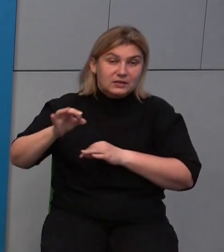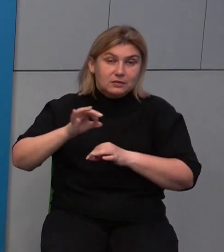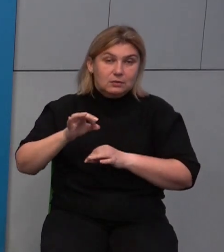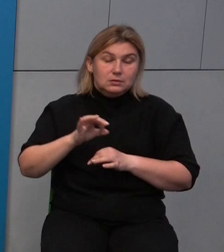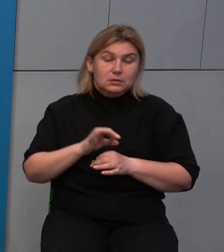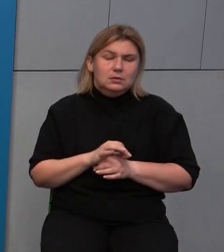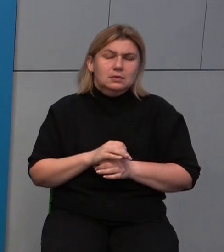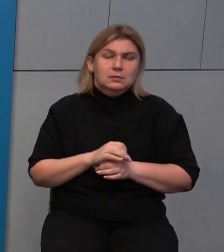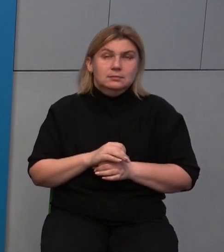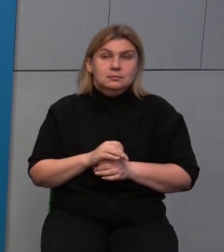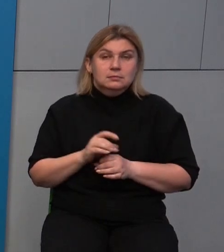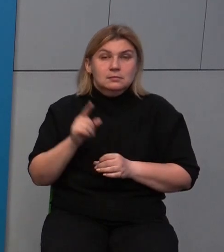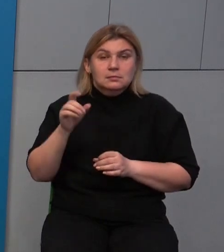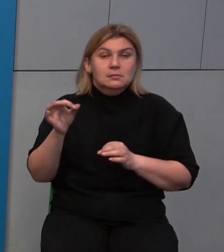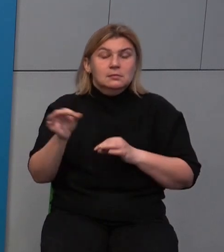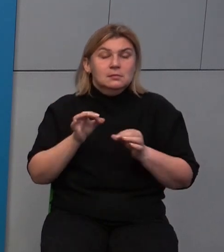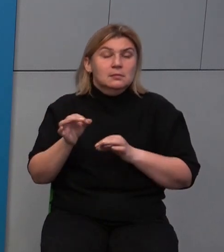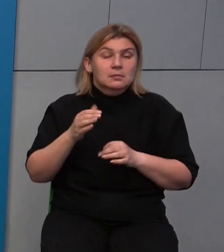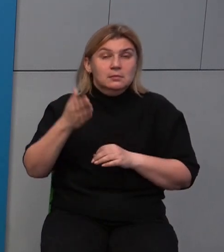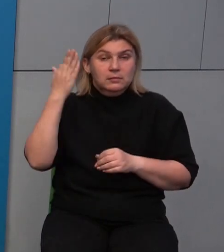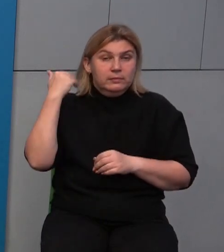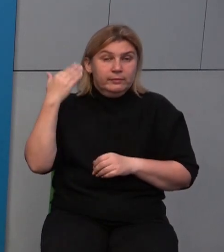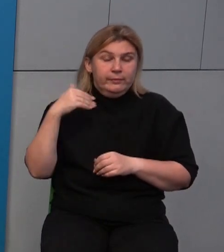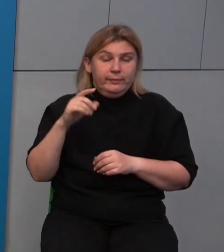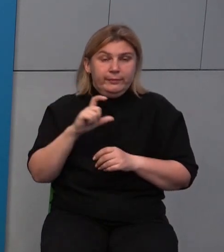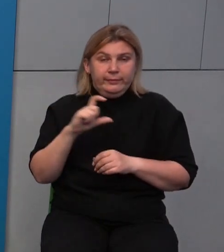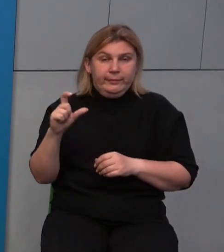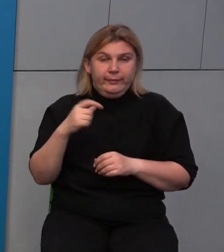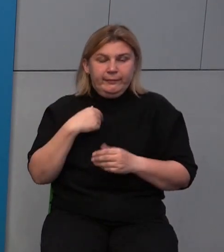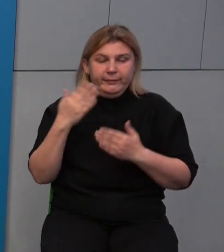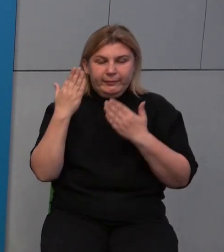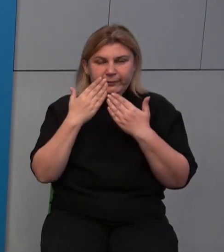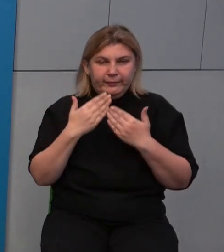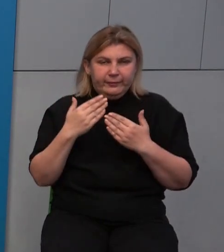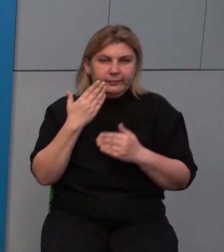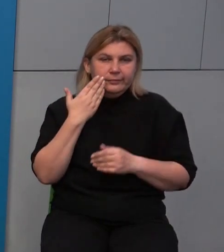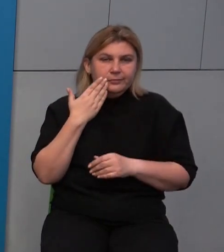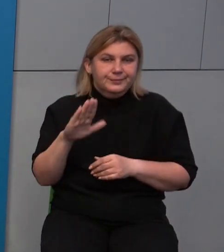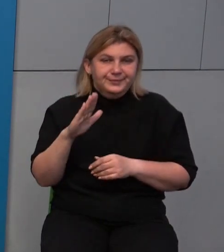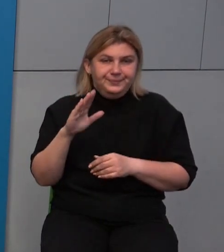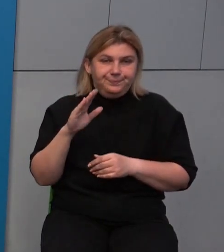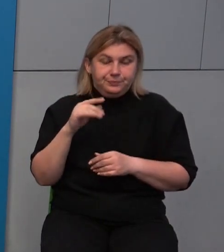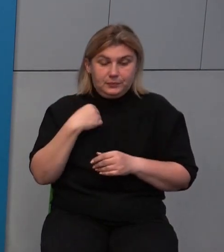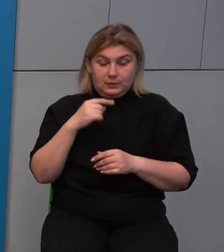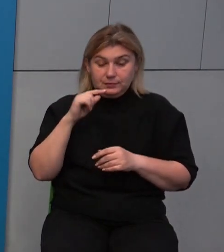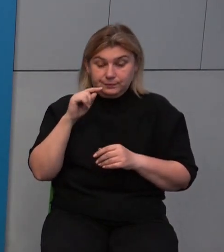rys tamtych czasów. Więc my się faktycznie, jako czytelnicy bardzo głęboko zanurzamy nie tylko